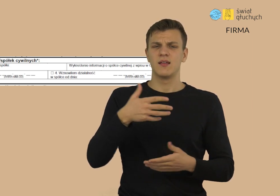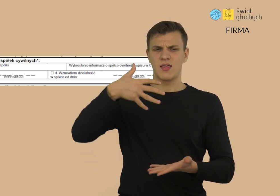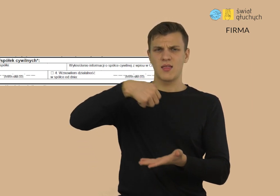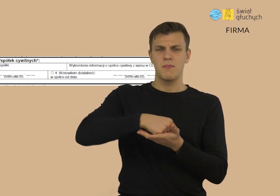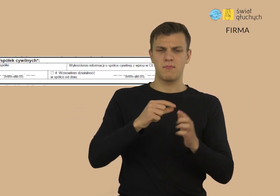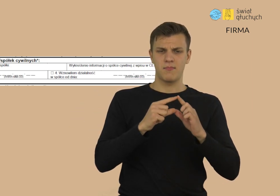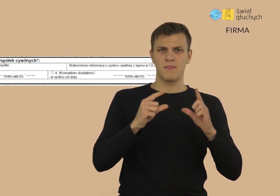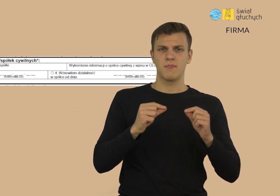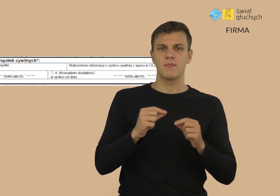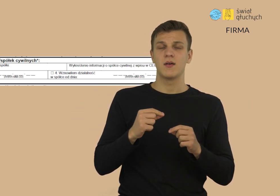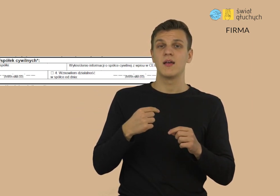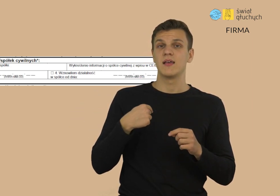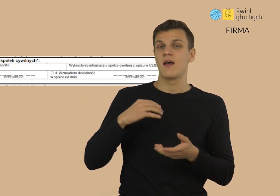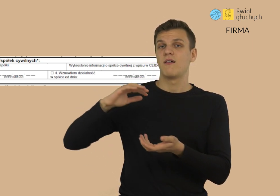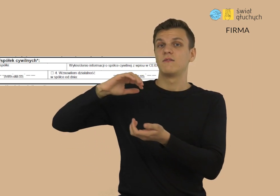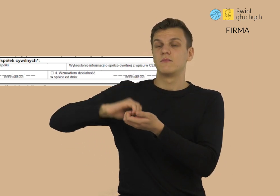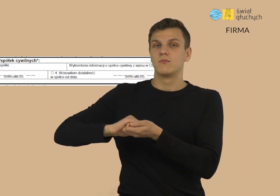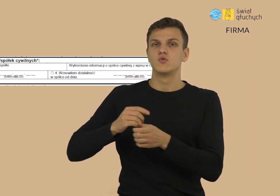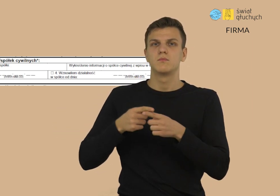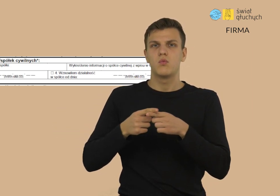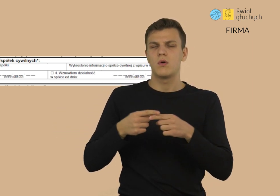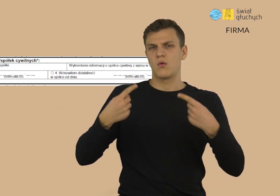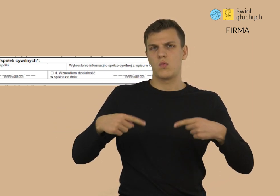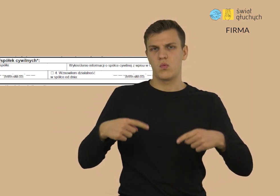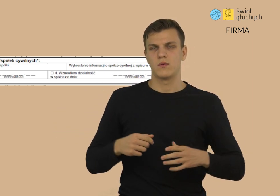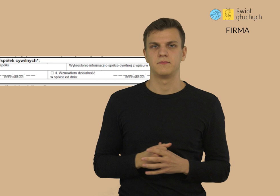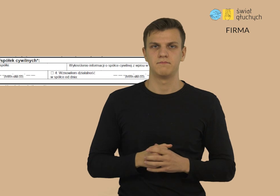zaznaczasz po prostu pole „nie zawarłem umów spółek cywilnych”.